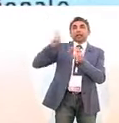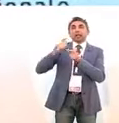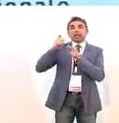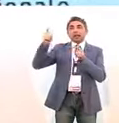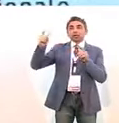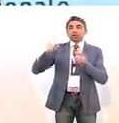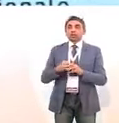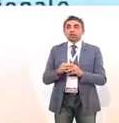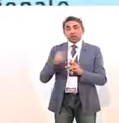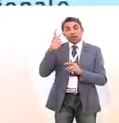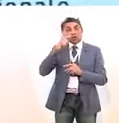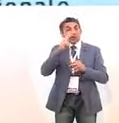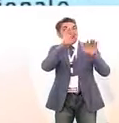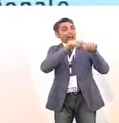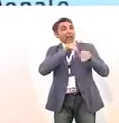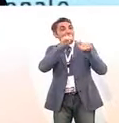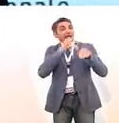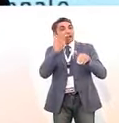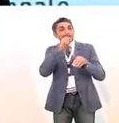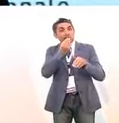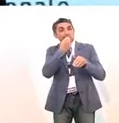settore, nell’agroalimentare – che è straordinariamente forte.